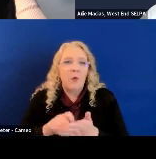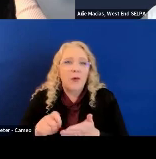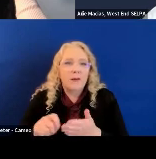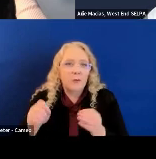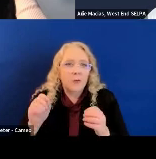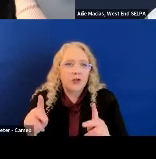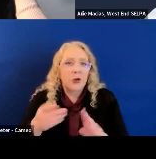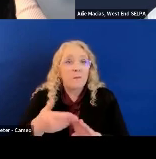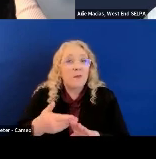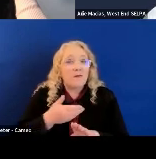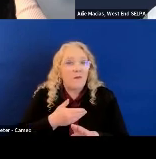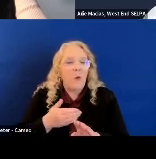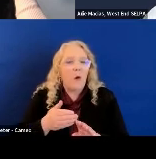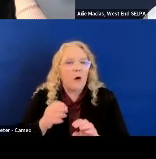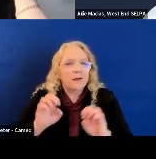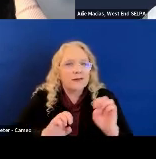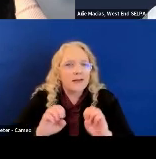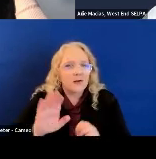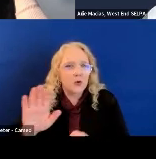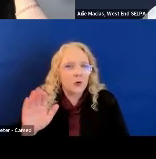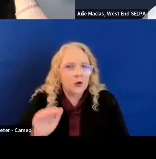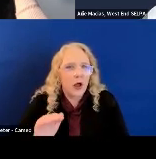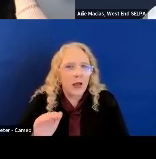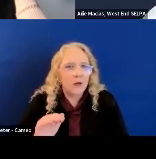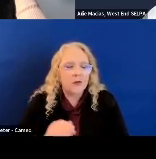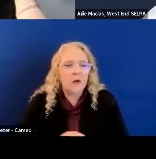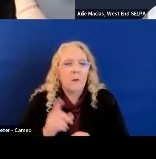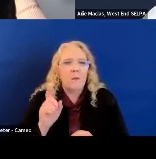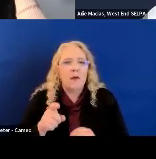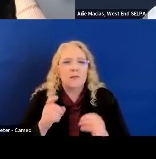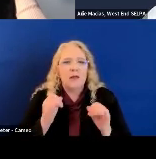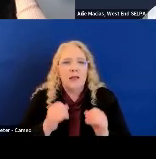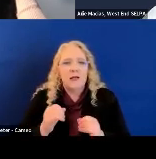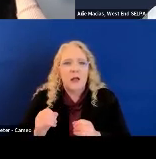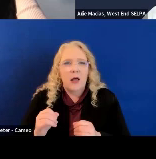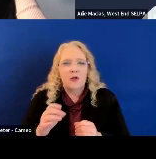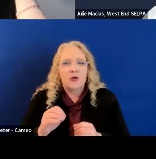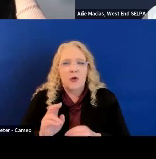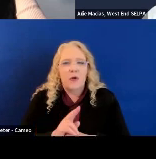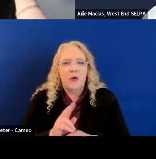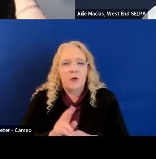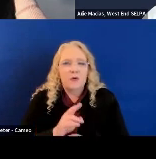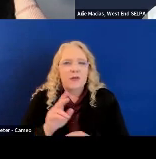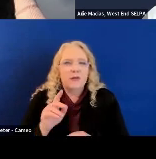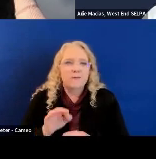las evaluaciones deben ser individualizadas usar herramientas no discriminatorias y realizarse en